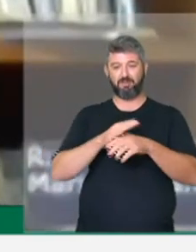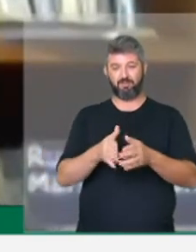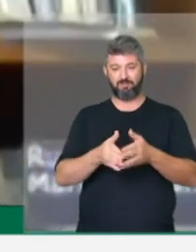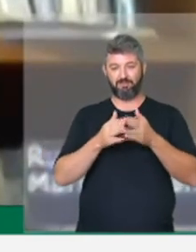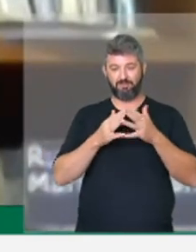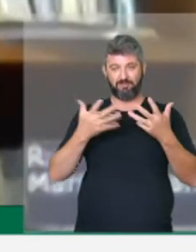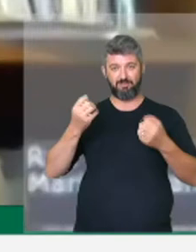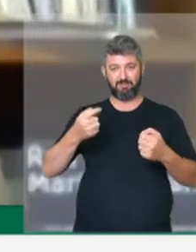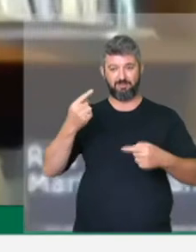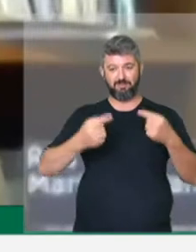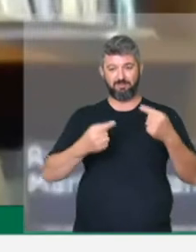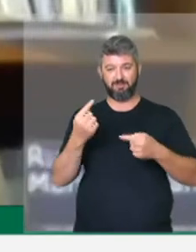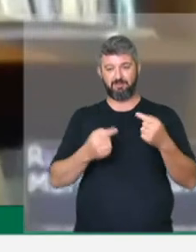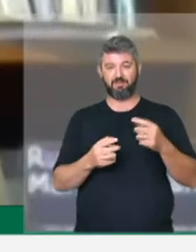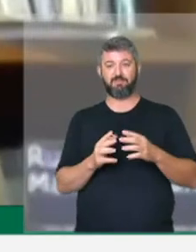, EXTRAPOLOU TOTALMENTE PRESIDENTE. NÓS NÃO PODEMOS